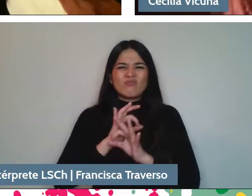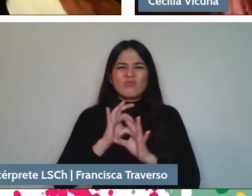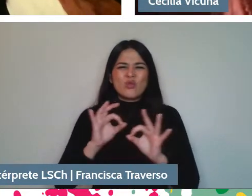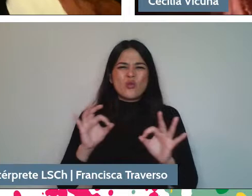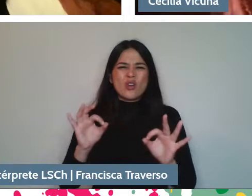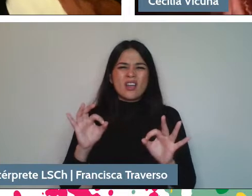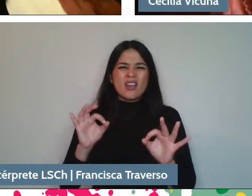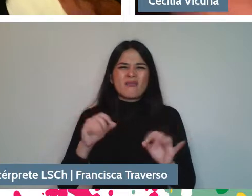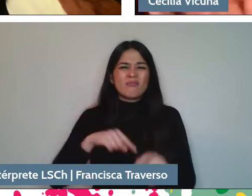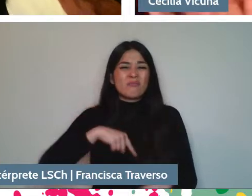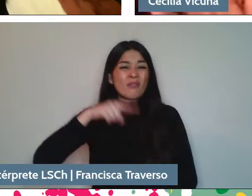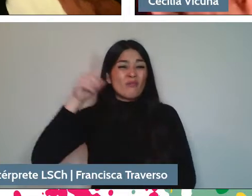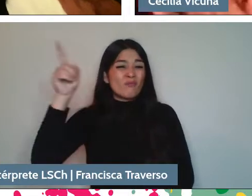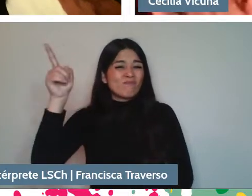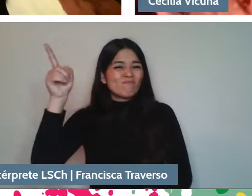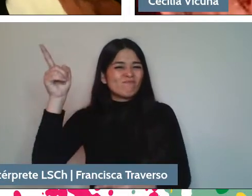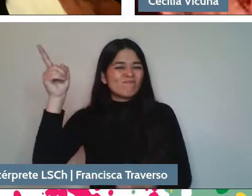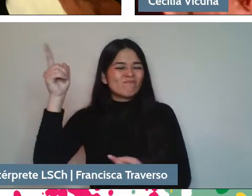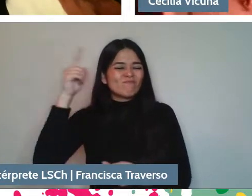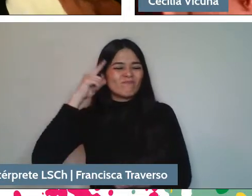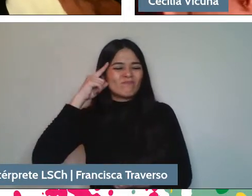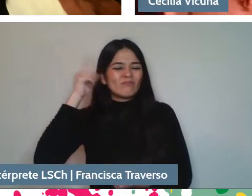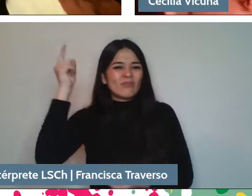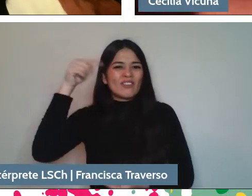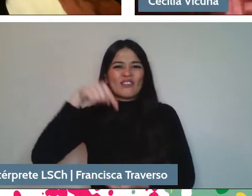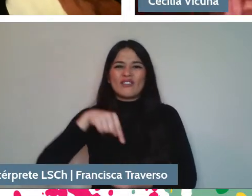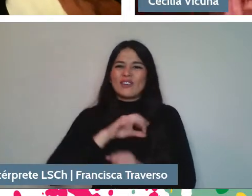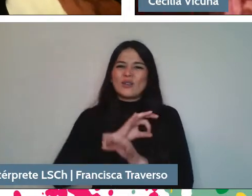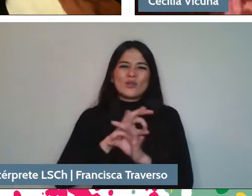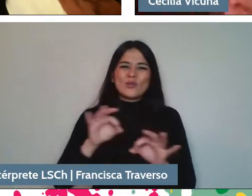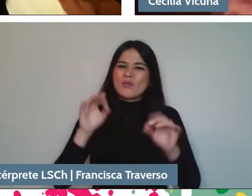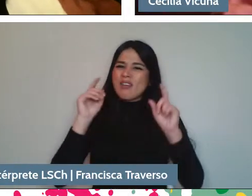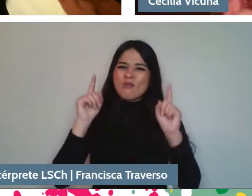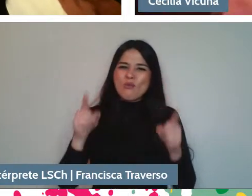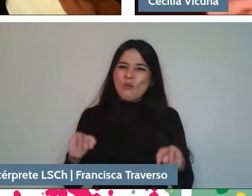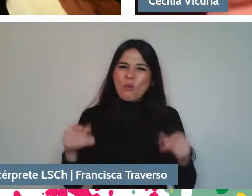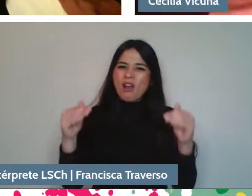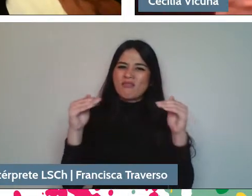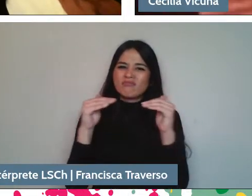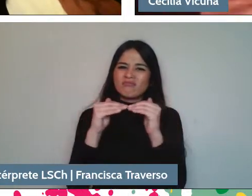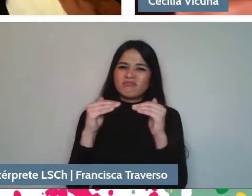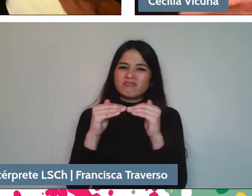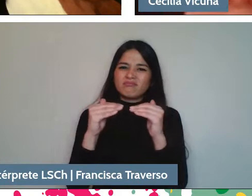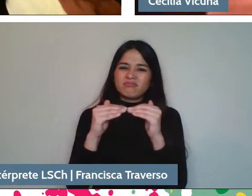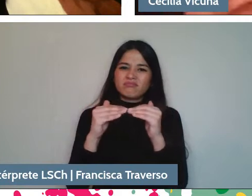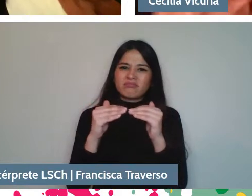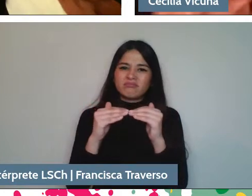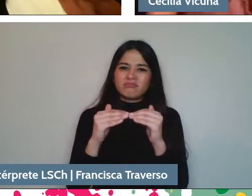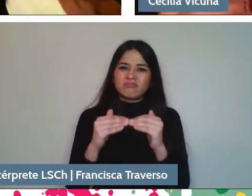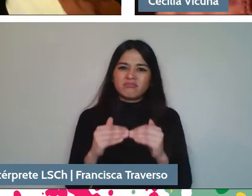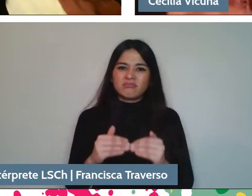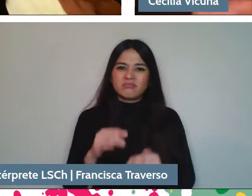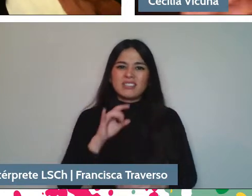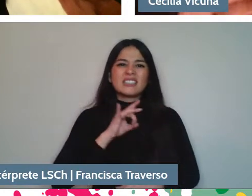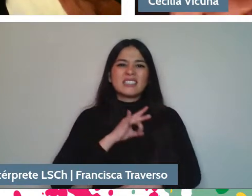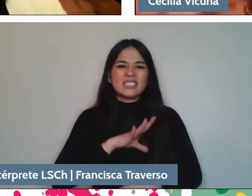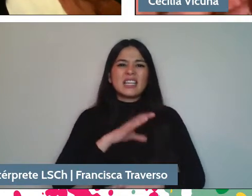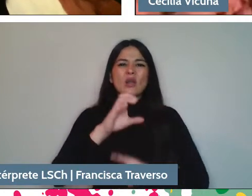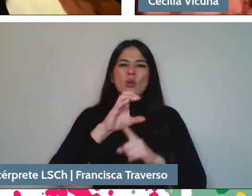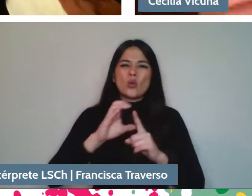que yo estaba viviendo donde Chile era un Chile físico, no al Chile moral, al Chile cultural, al Chile social.